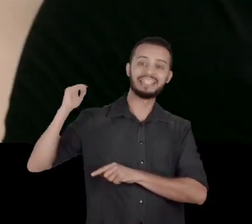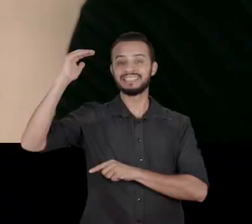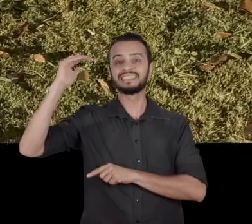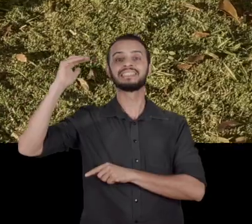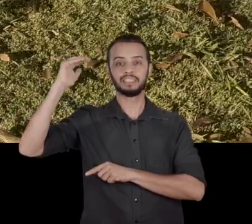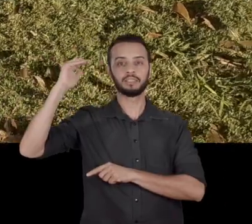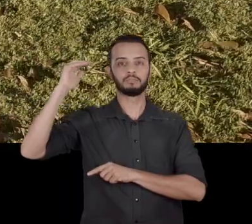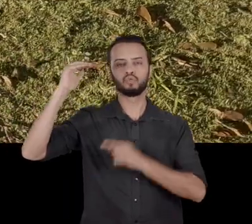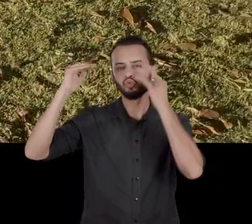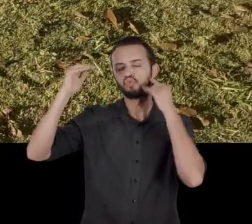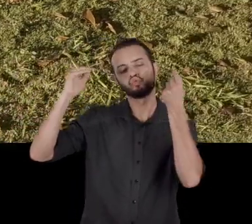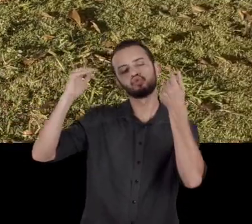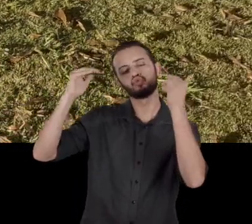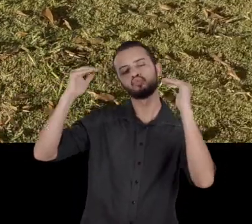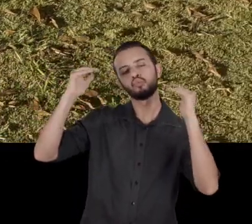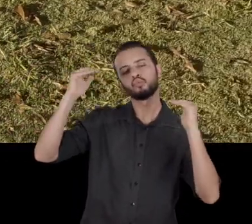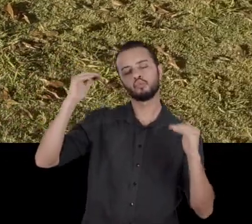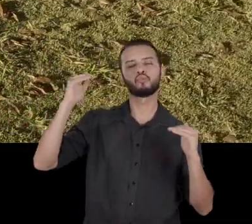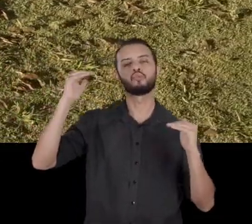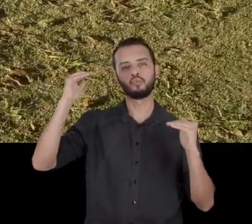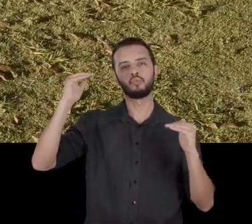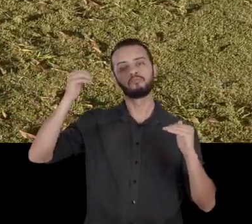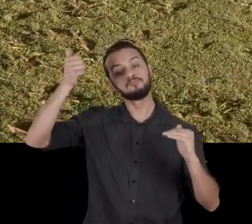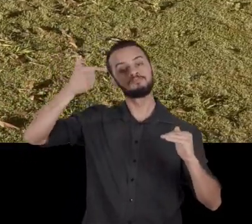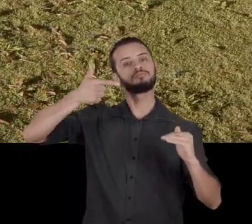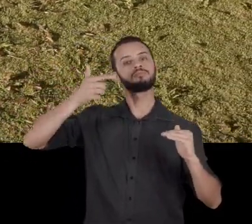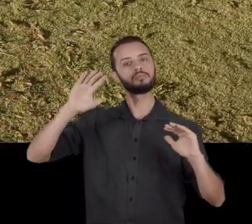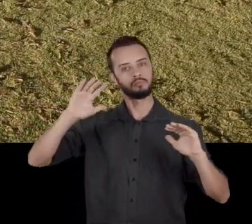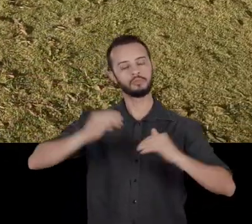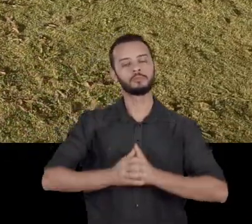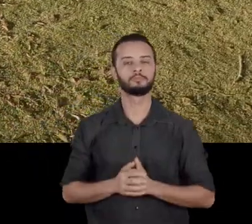da instrumentalização da natureza em função só do lucro